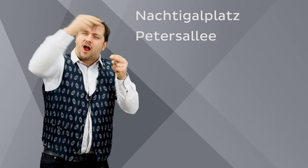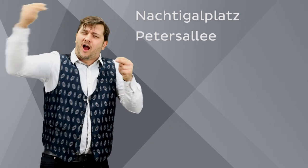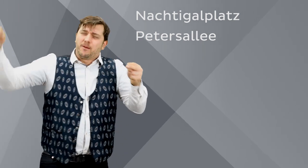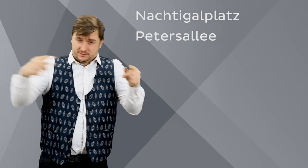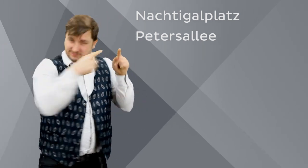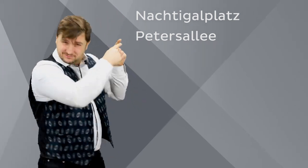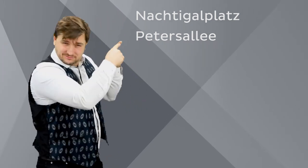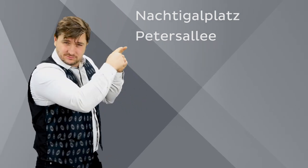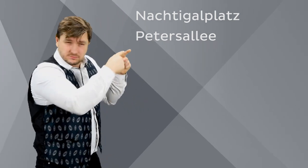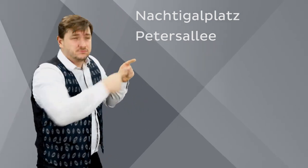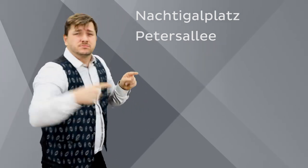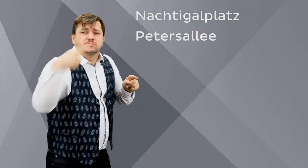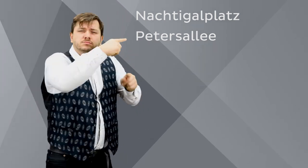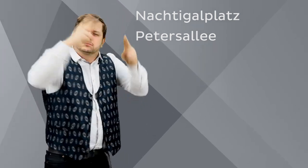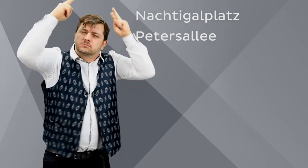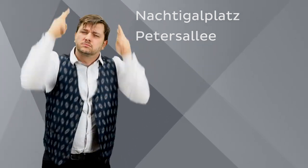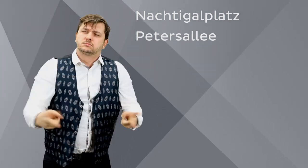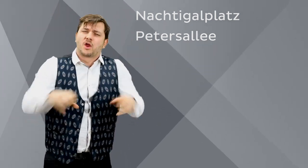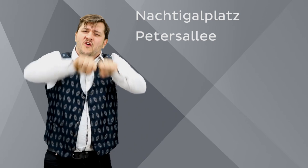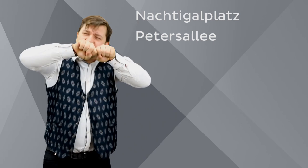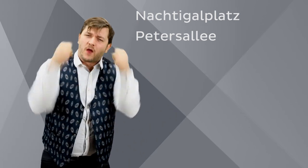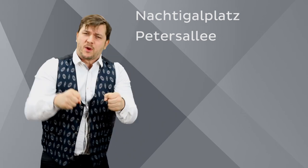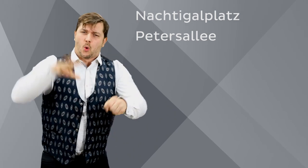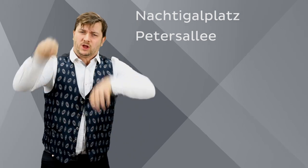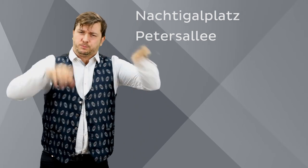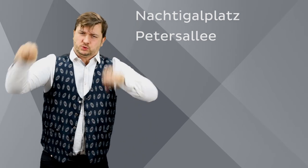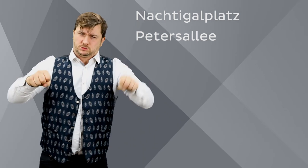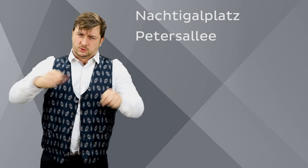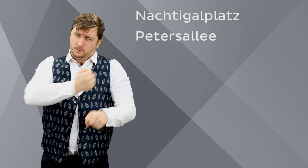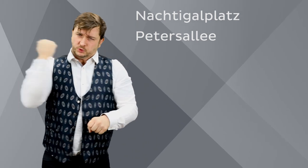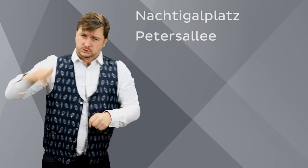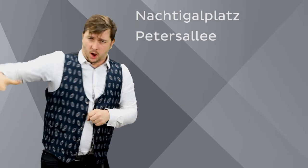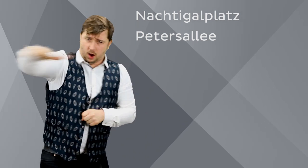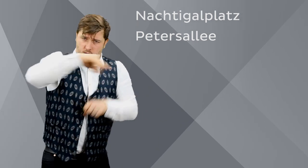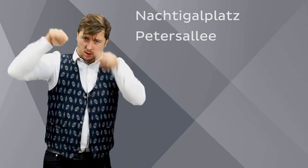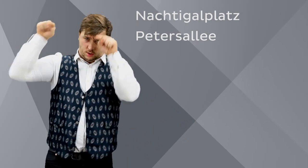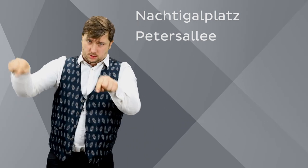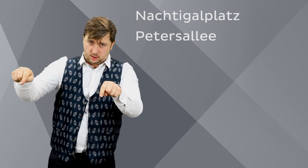Woher stammen diese Namen? Sie stammen von Verbrechern. Es sind die Nachnamen der brutalen Kolonialherren.